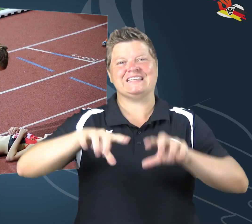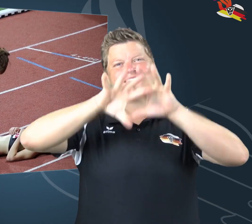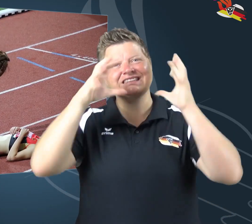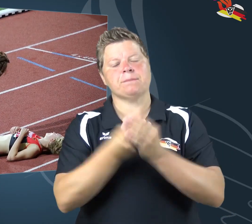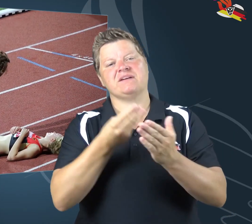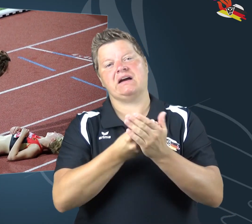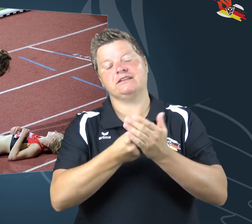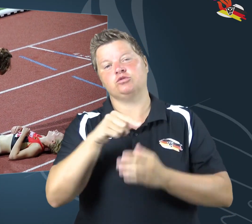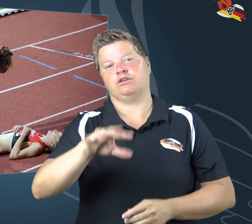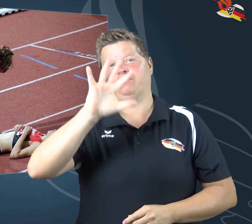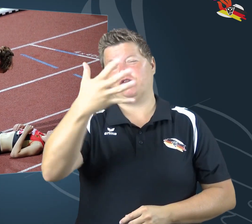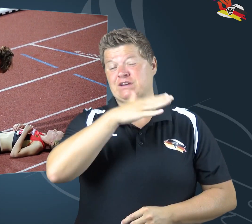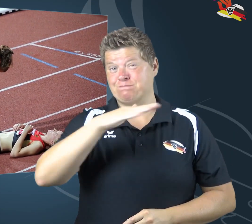Nadine Brutscher wurde Fünfte.